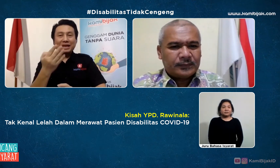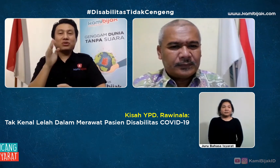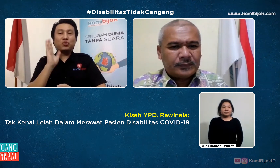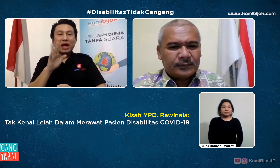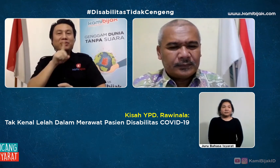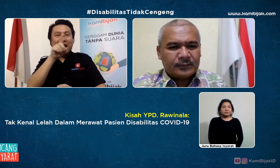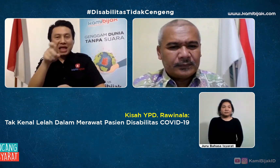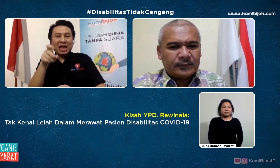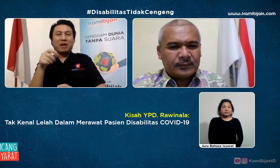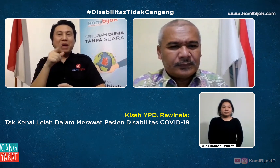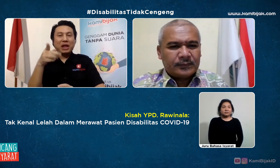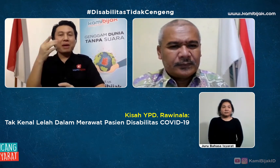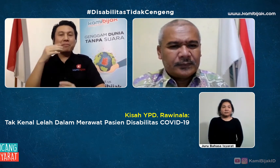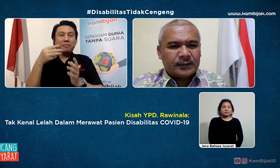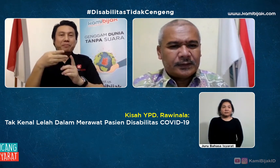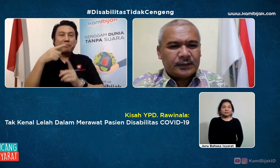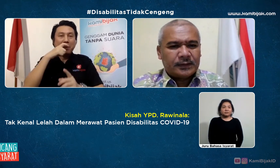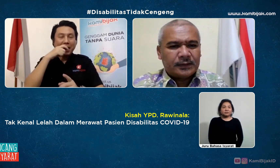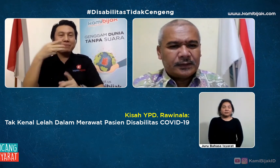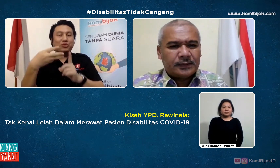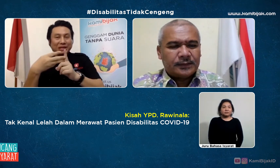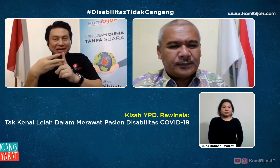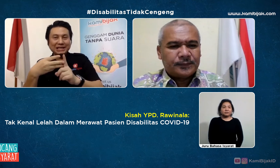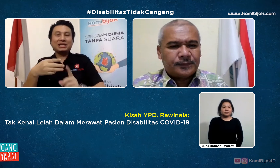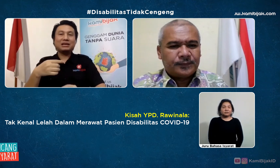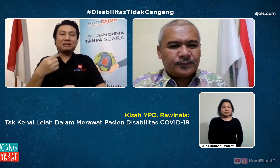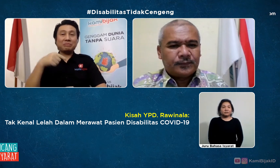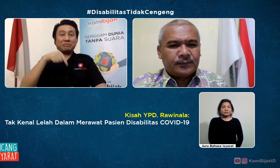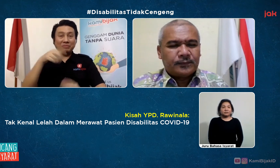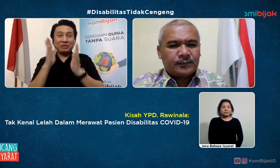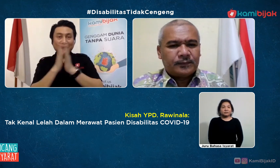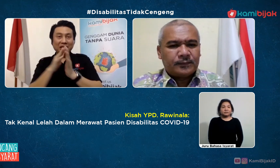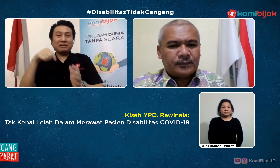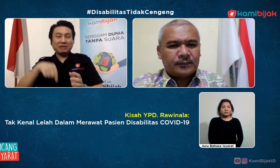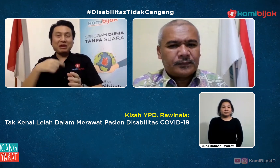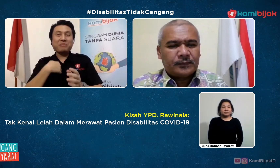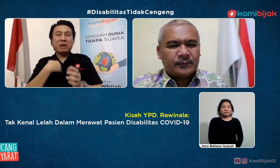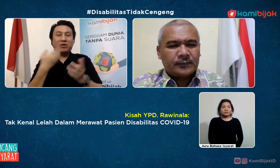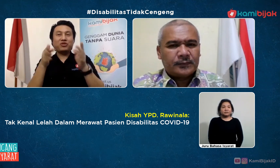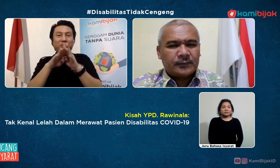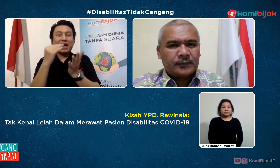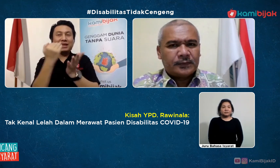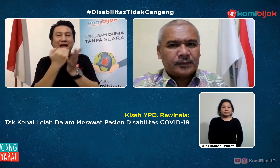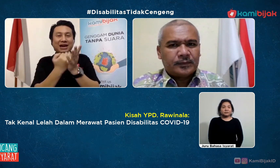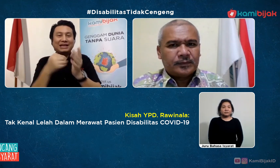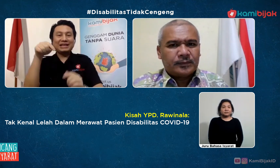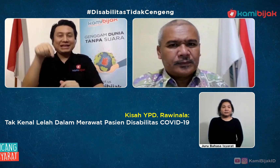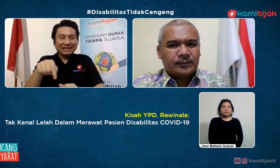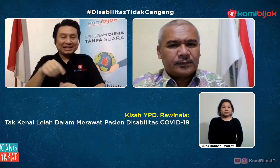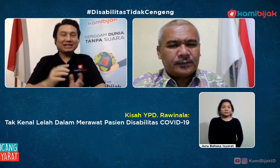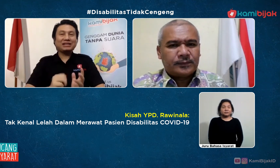Terima kasih sudah bertanya pada Bapak Budi dan saya mau menutup acara ini.